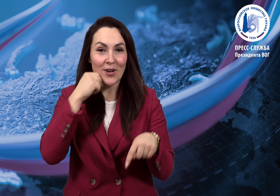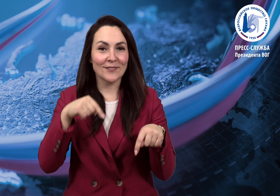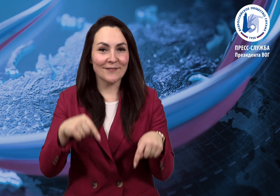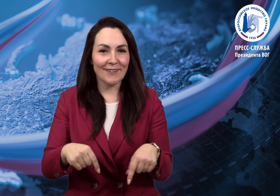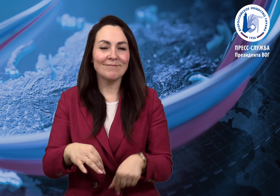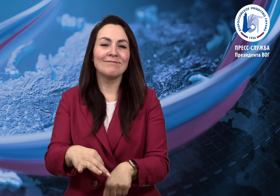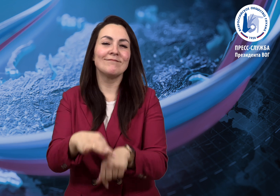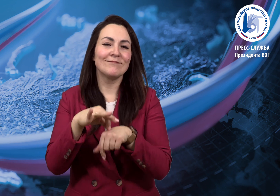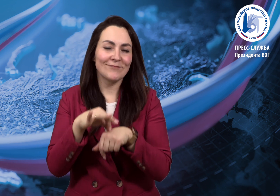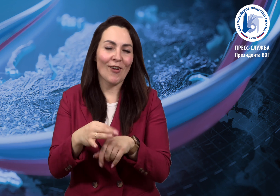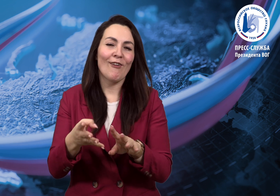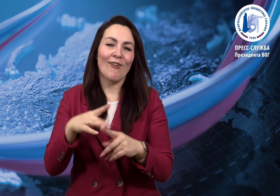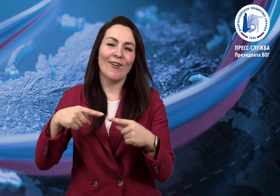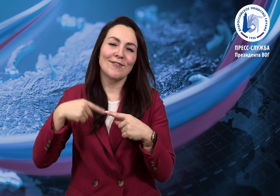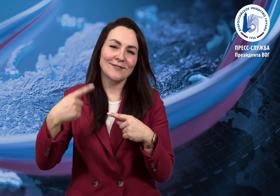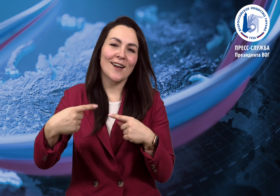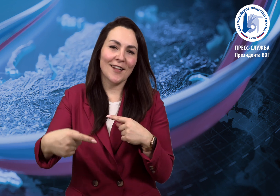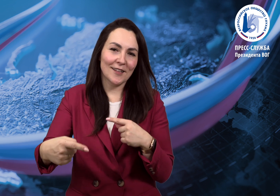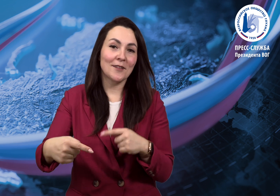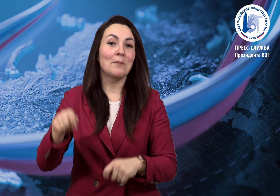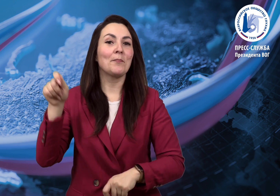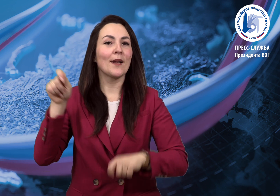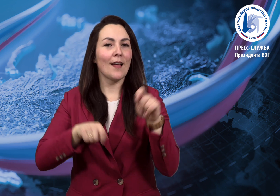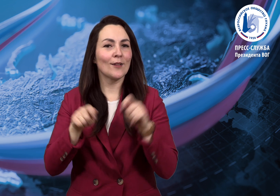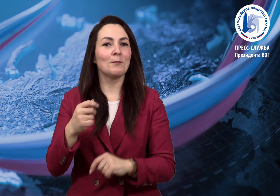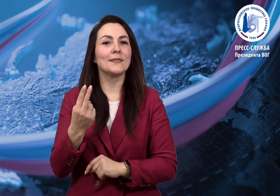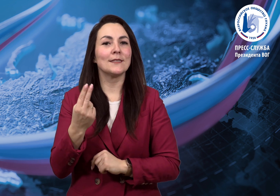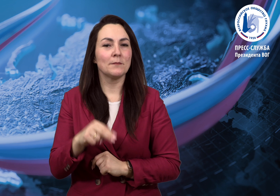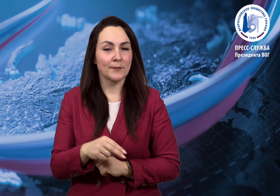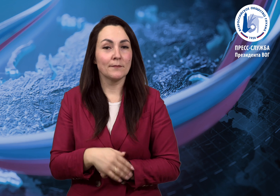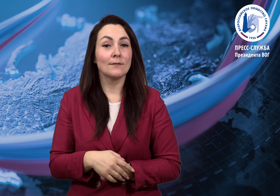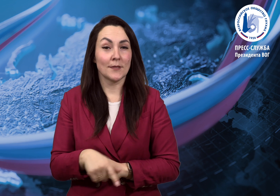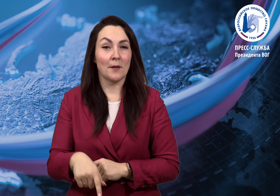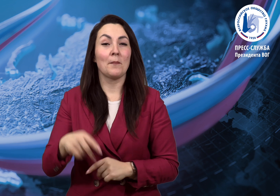в Москве состоялся очередной Пленум ЦП.